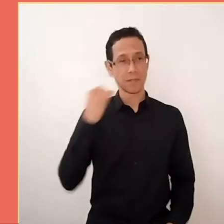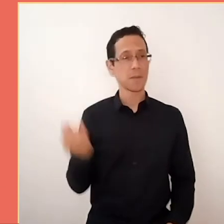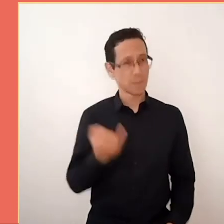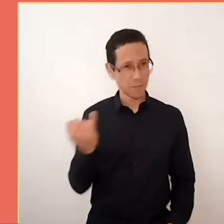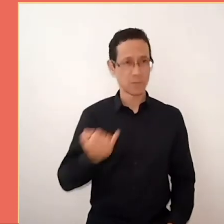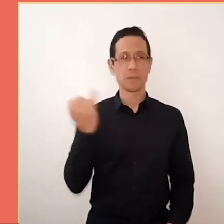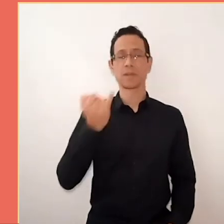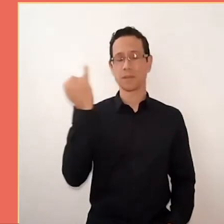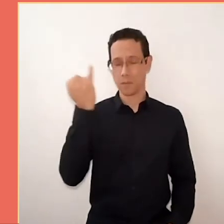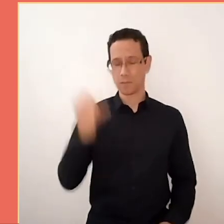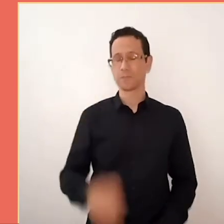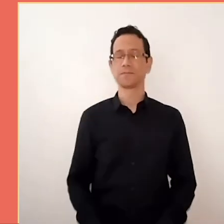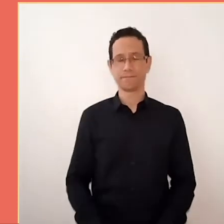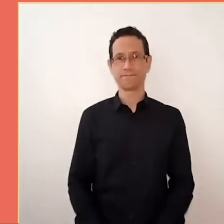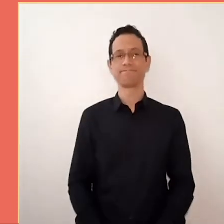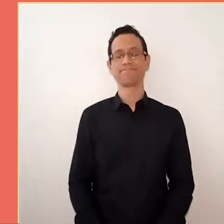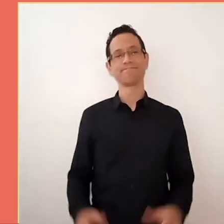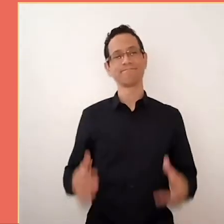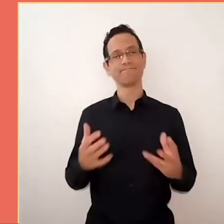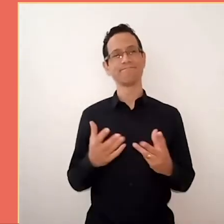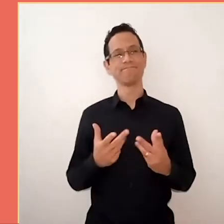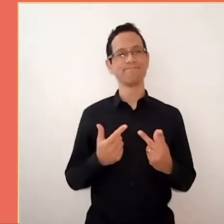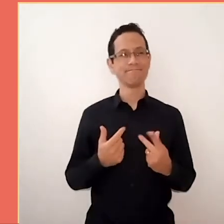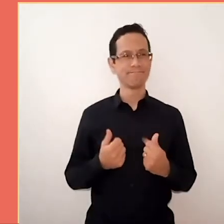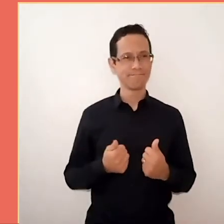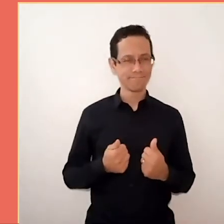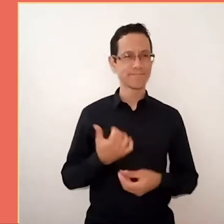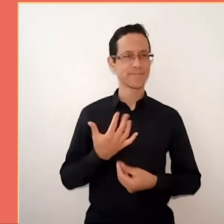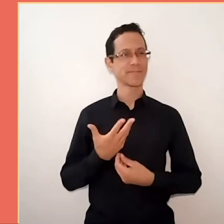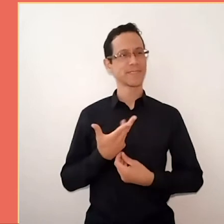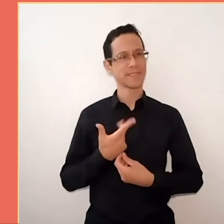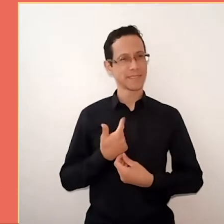é a arte da palavra elevada ao máximo.